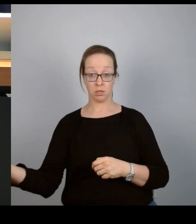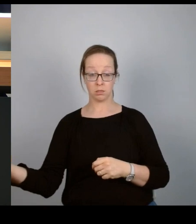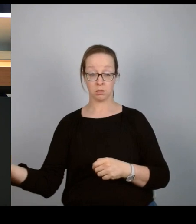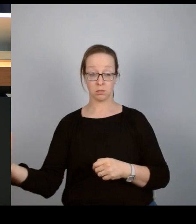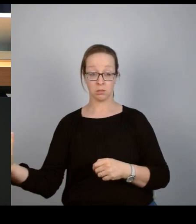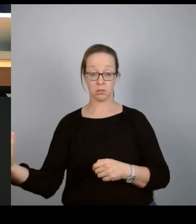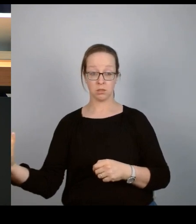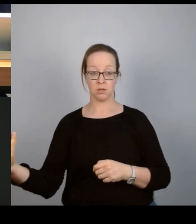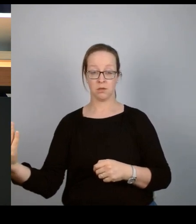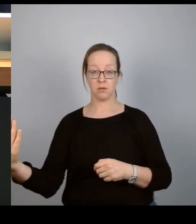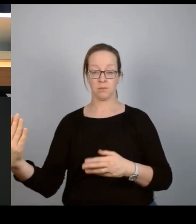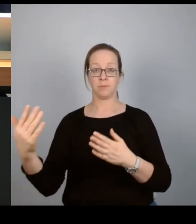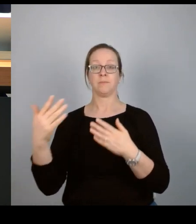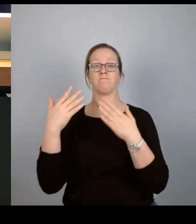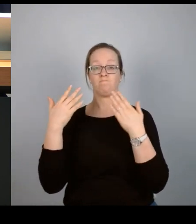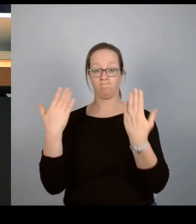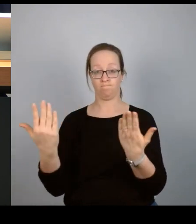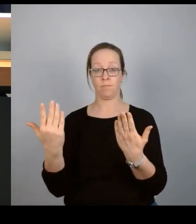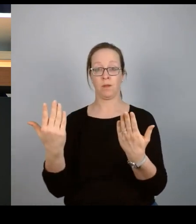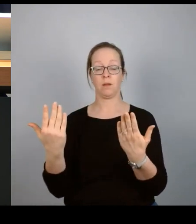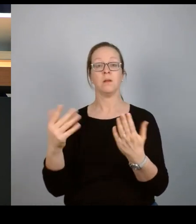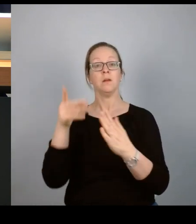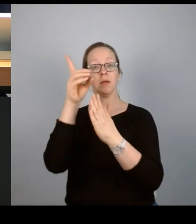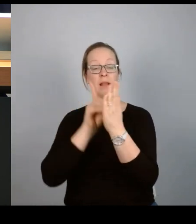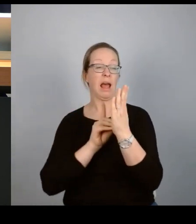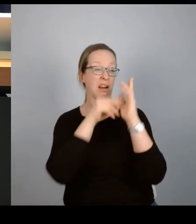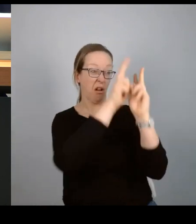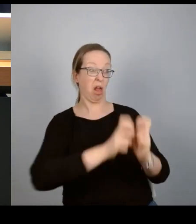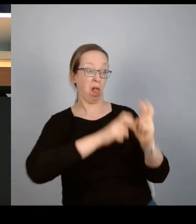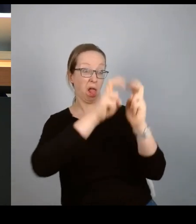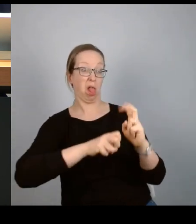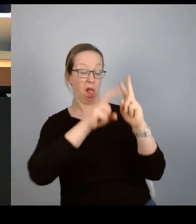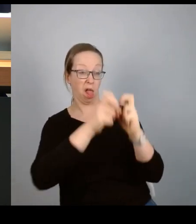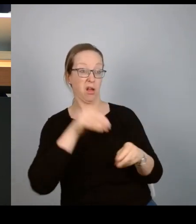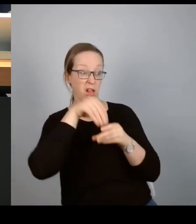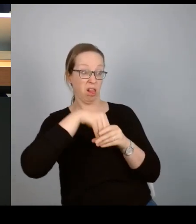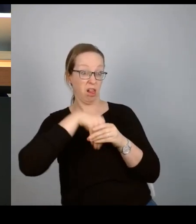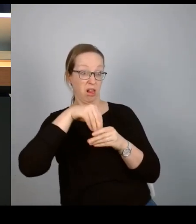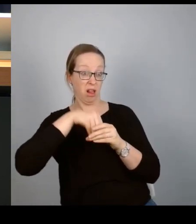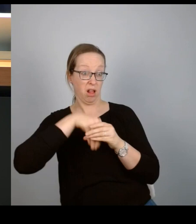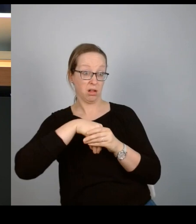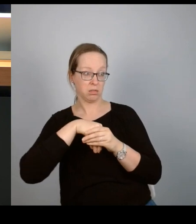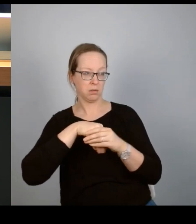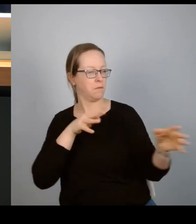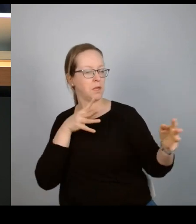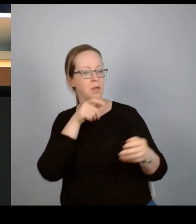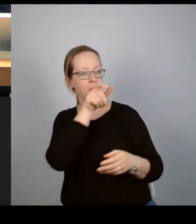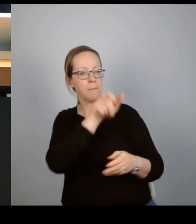es Europa sein in der Mitte, die mit einer klugen Regulierung alle Interessen am Ende ausgleicht und Privatsphäre und Menschenrechte